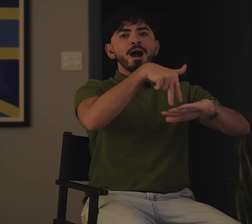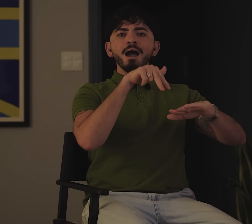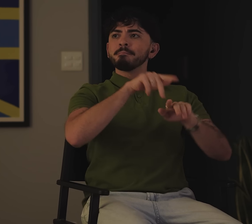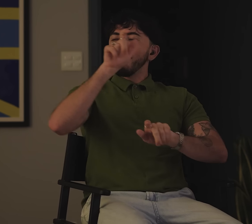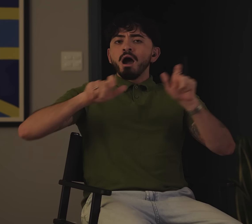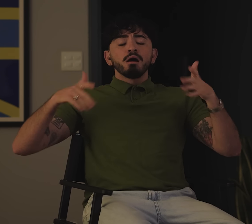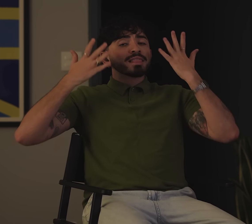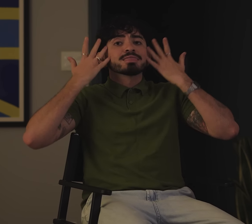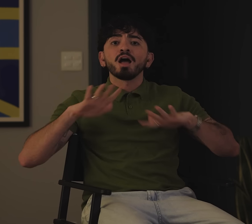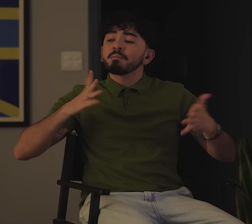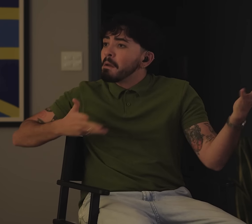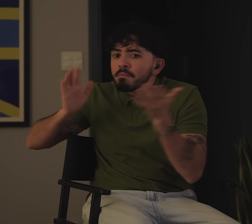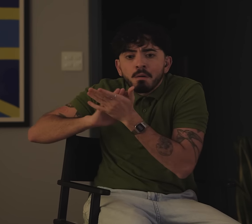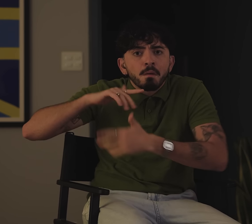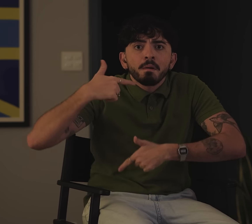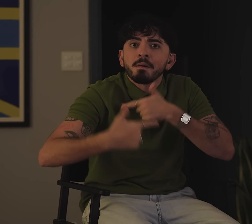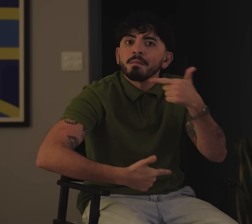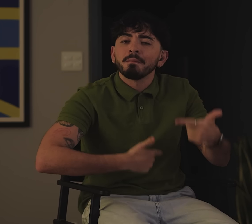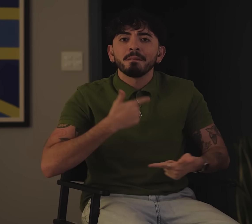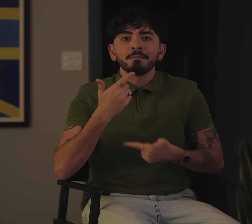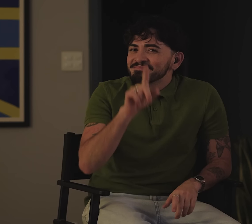O protagonismo foi crescendo e muitas pessoas surdas foram se somando.